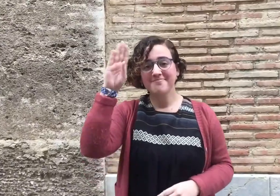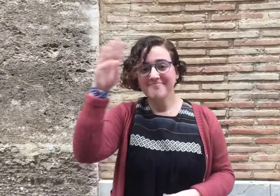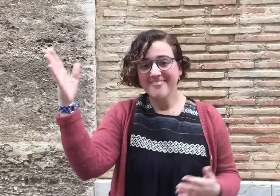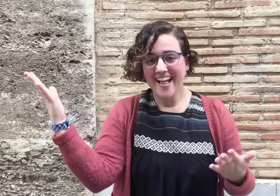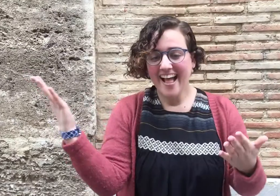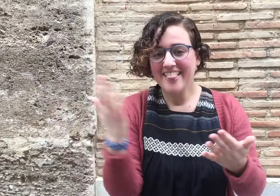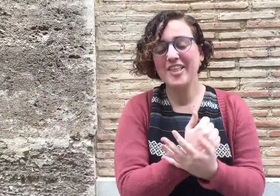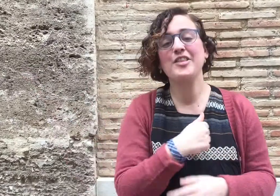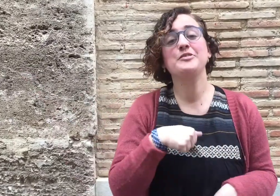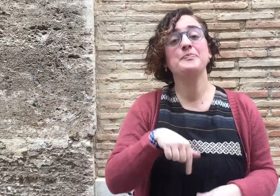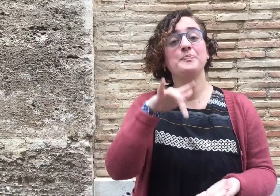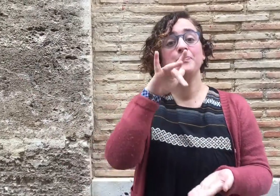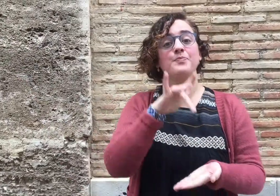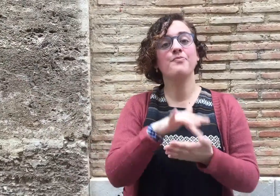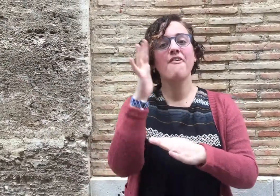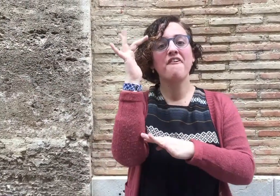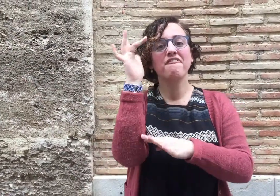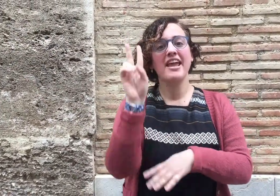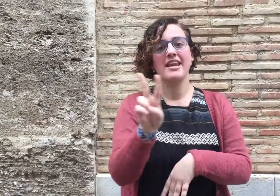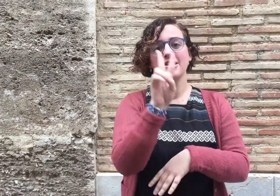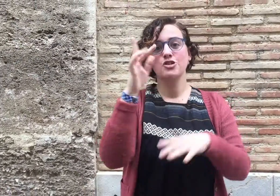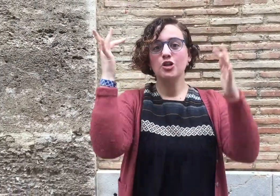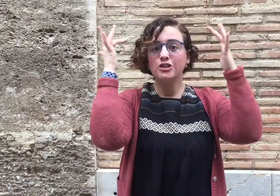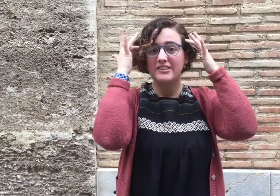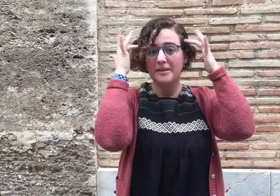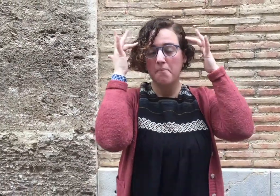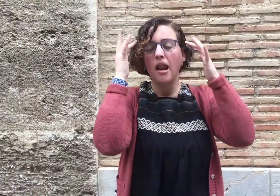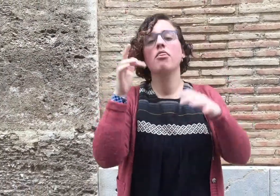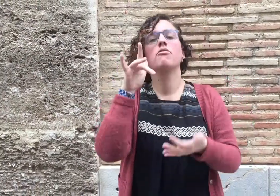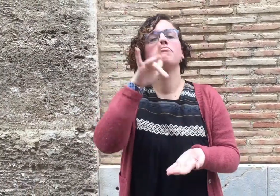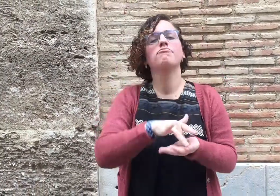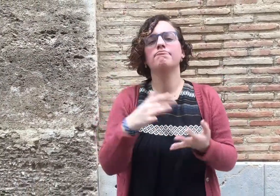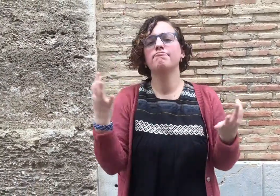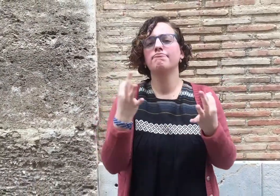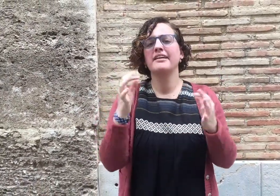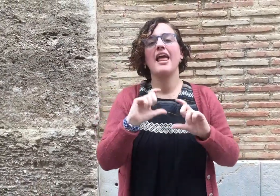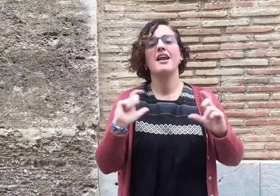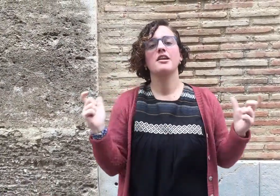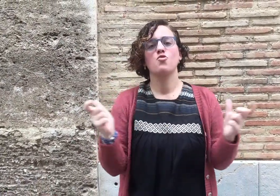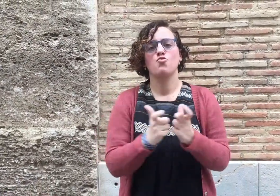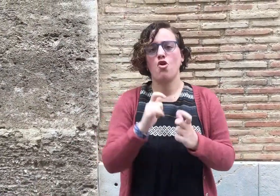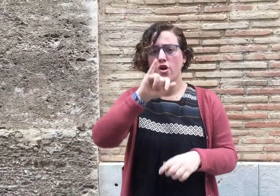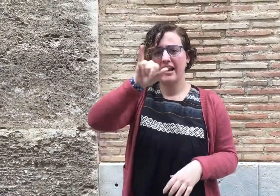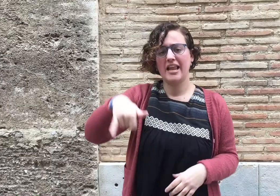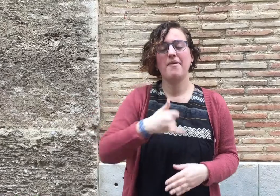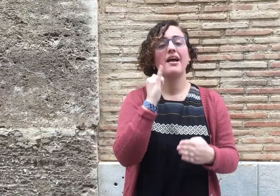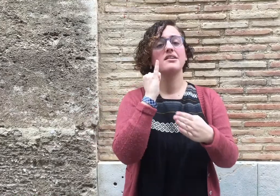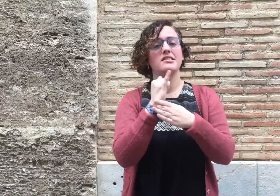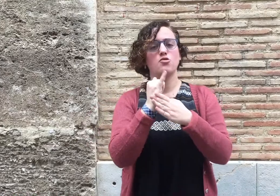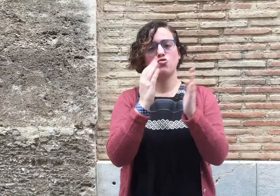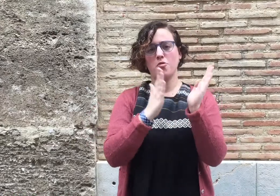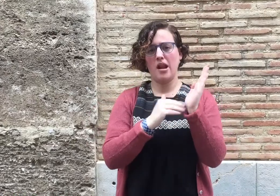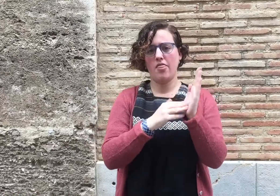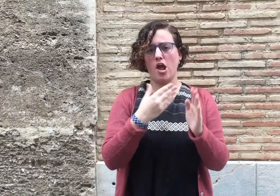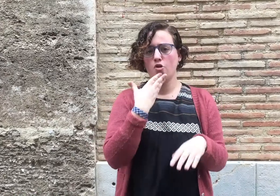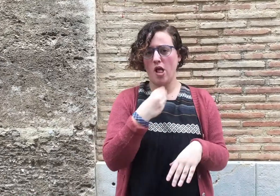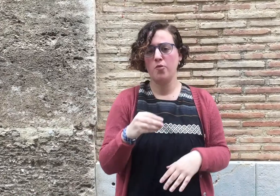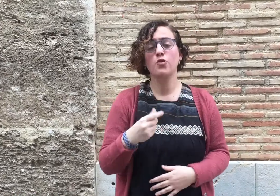¡Hola a todes! Este viernes 2 de marzo nos hemos reunido con el IVAJ, Instituto Valenciano de la Juventud,